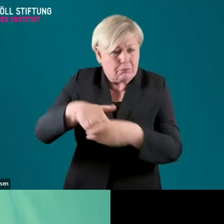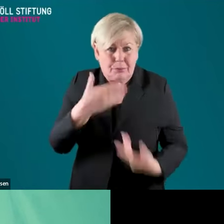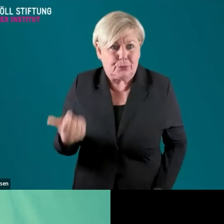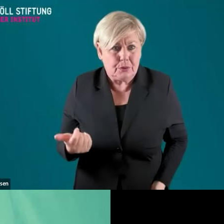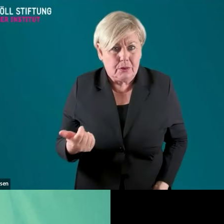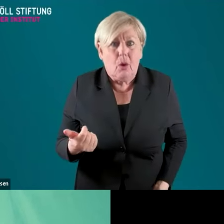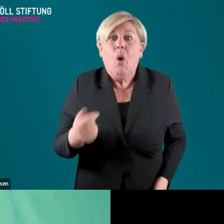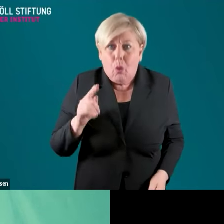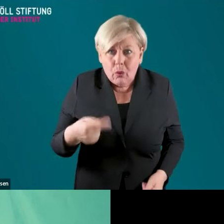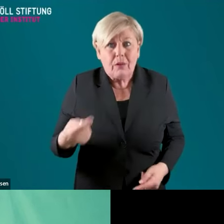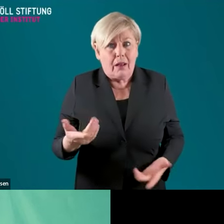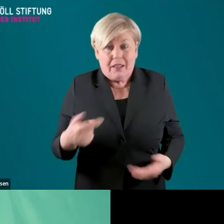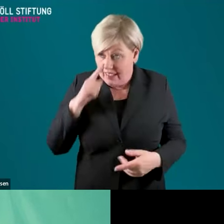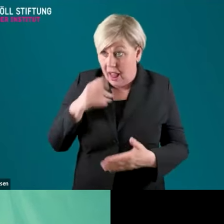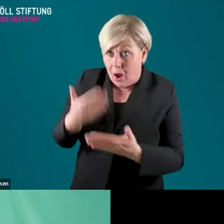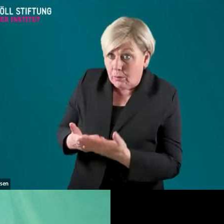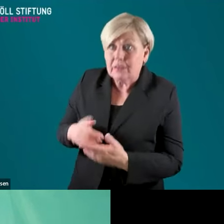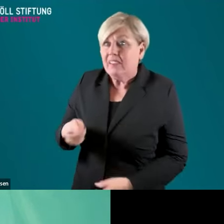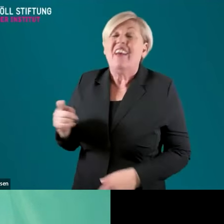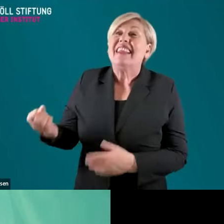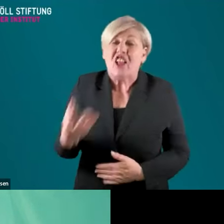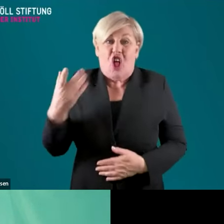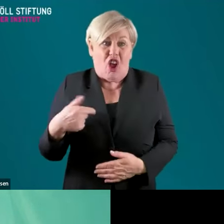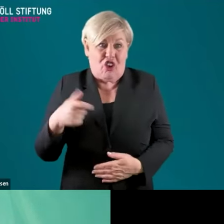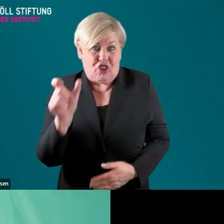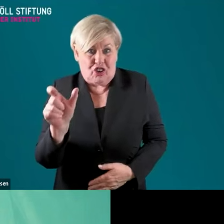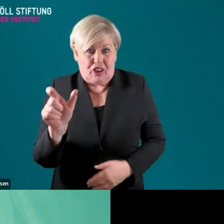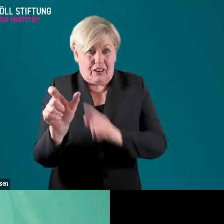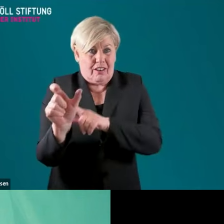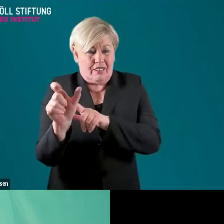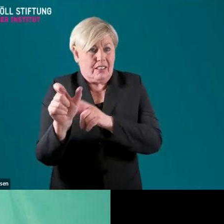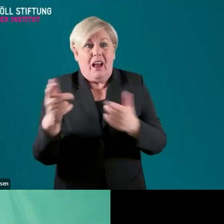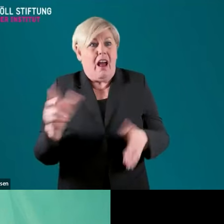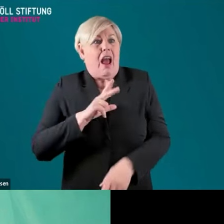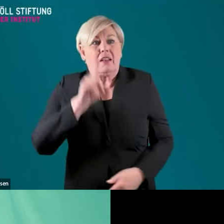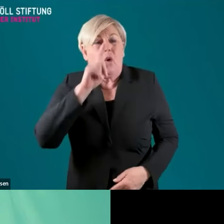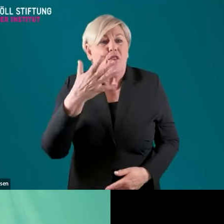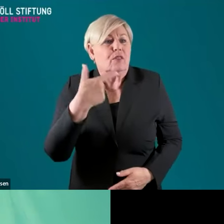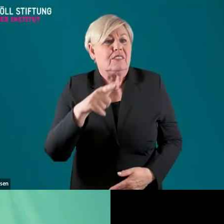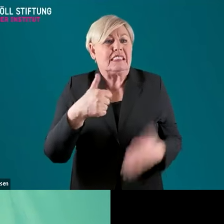Wenn man da gegeneinander argumentiert, kommt schon wieder das neue Narrativ – und das sind eigentlich nur diese 25, 26 Narrative.